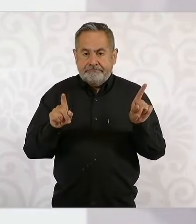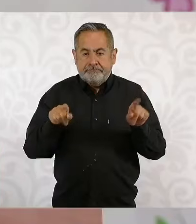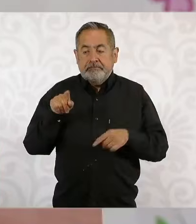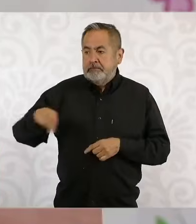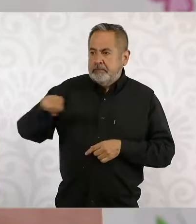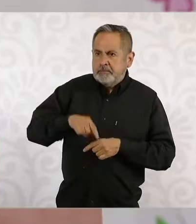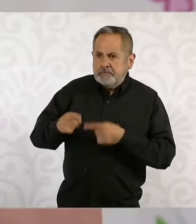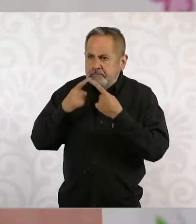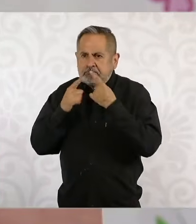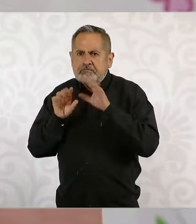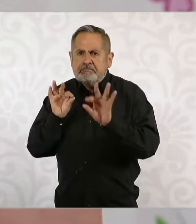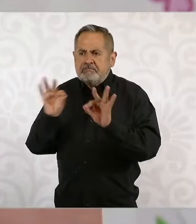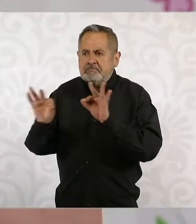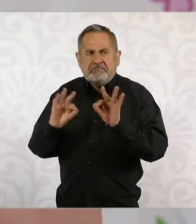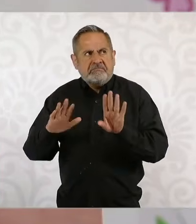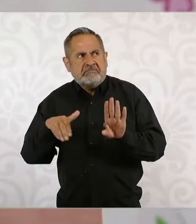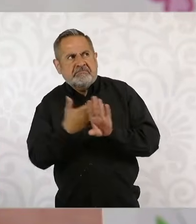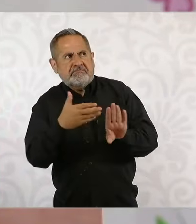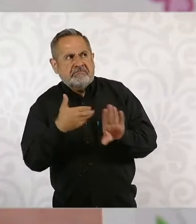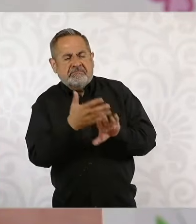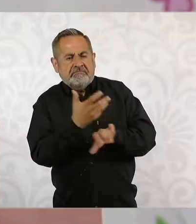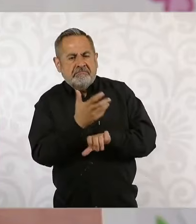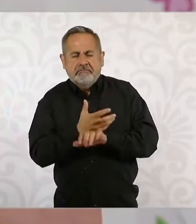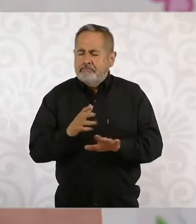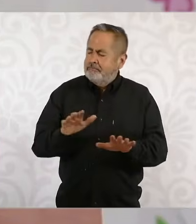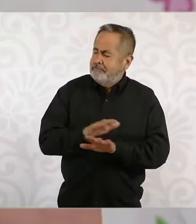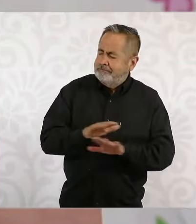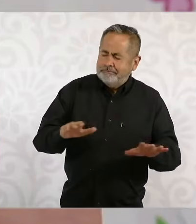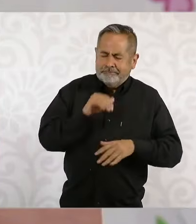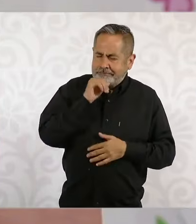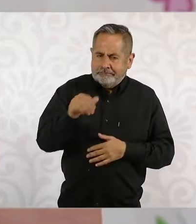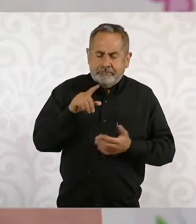Unidos o en contra de cualquier situación o que estén haciendo política en los Estados Unidos.